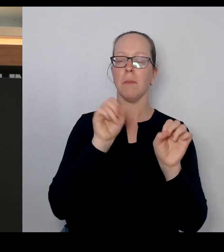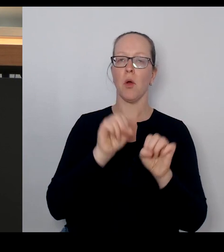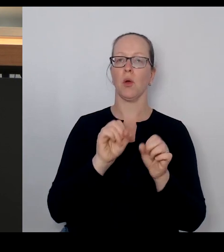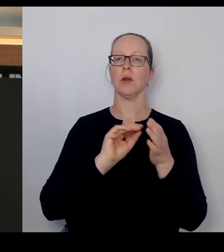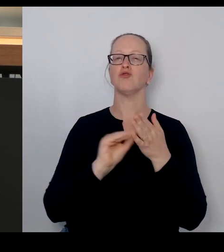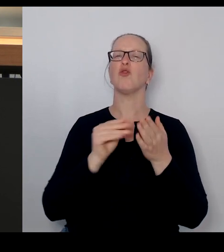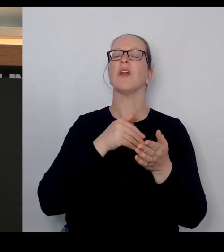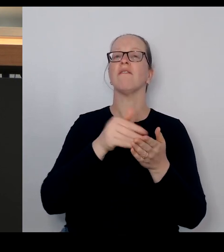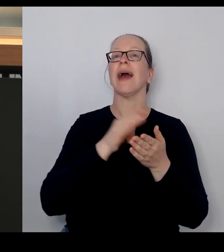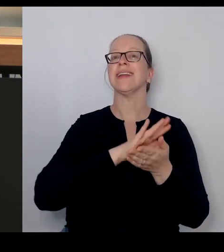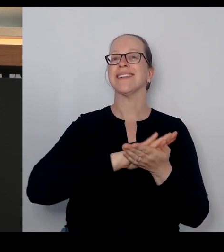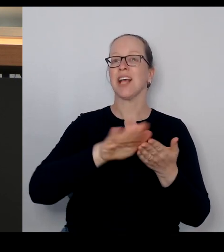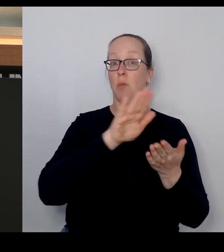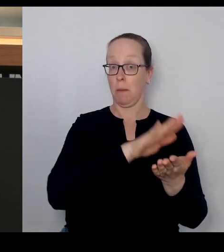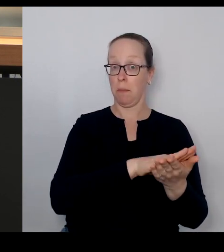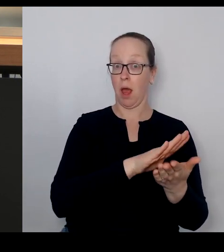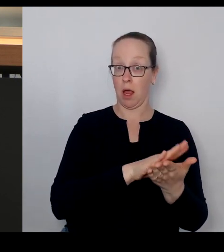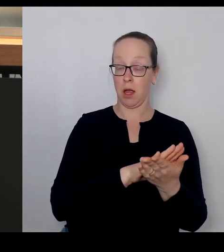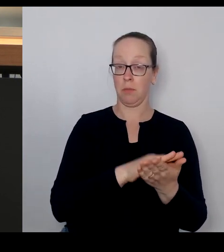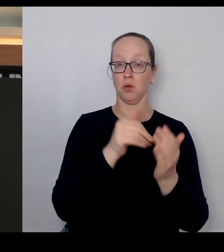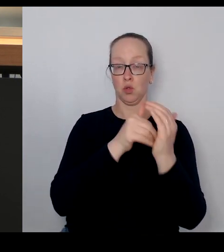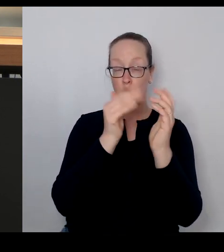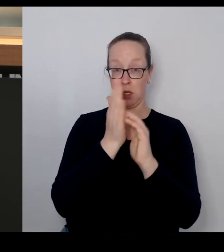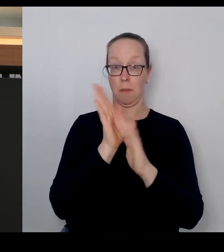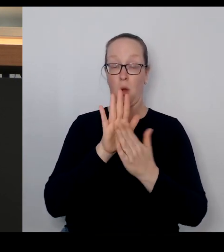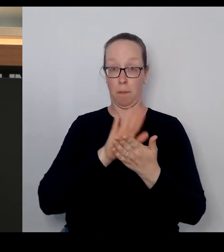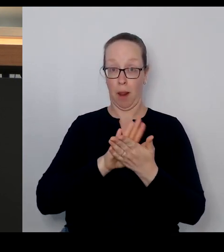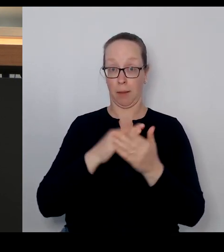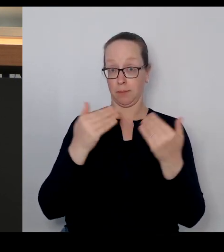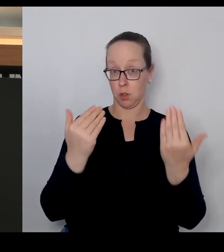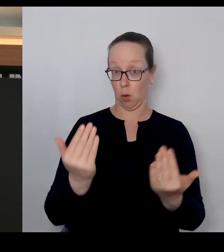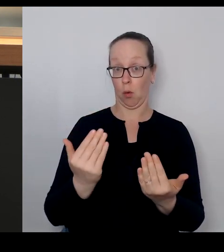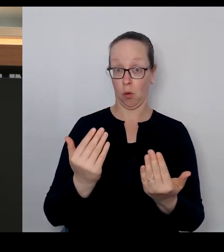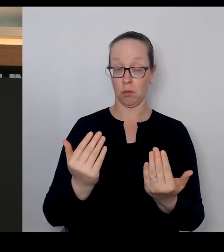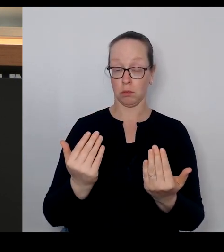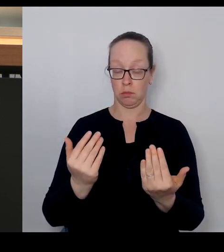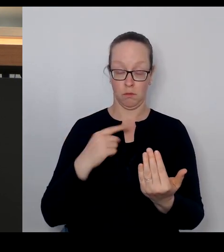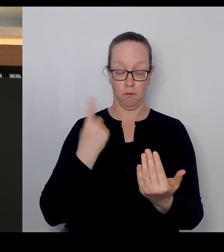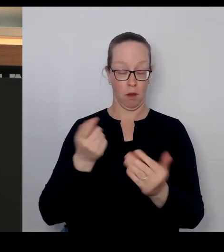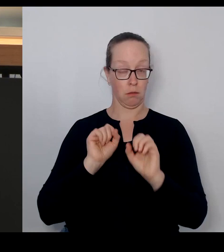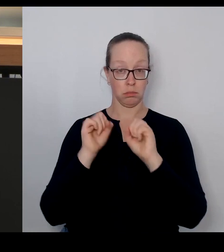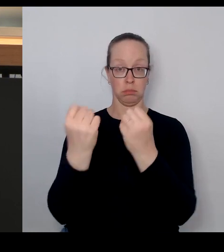Wir können natürlich irgendwann in den nächsten Jahren drüber nachdenken, wenn wir das Geld dafür haben, diese Schulen zu